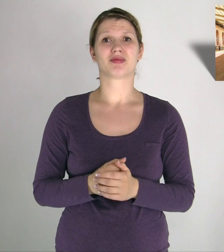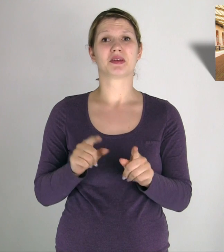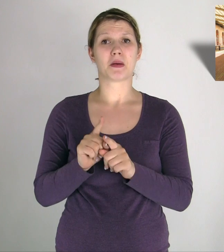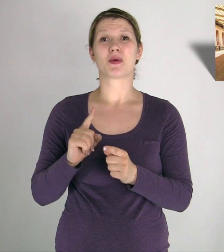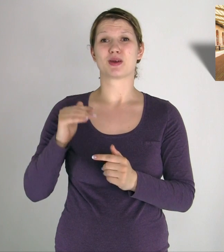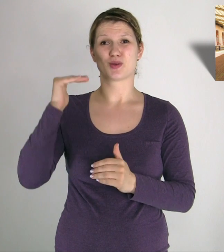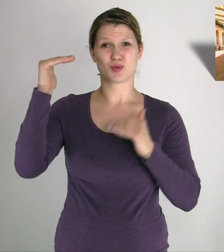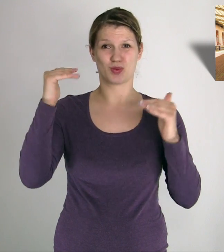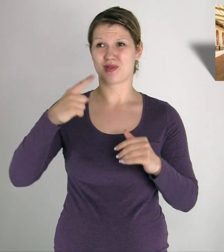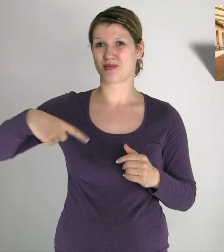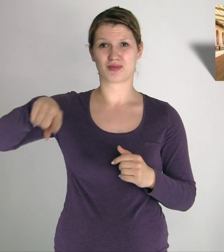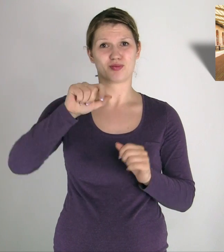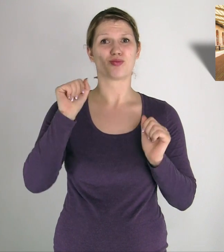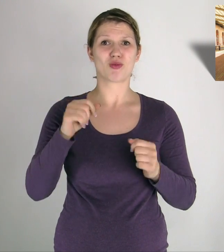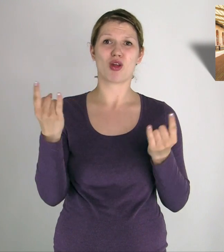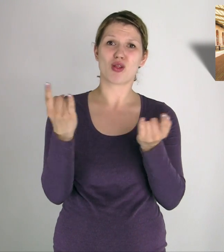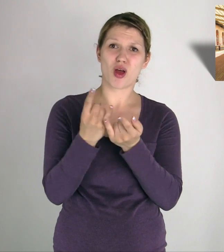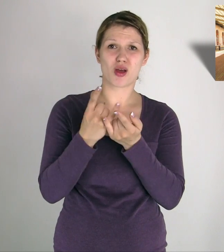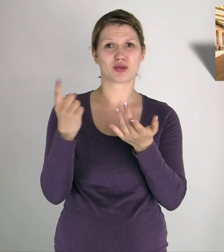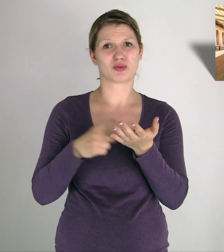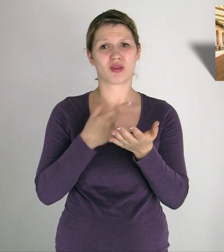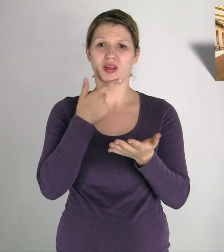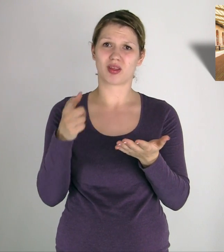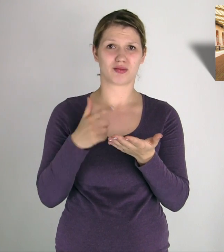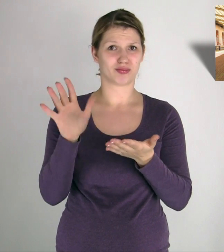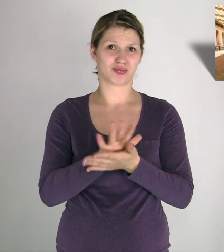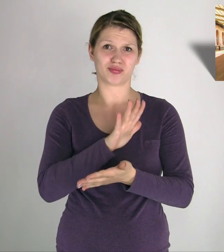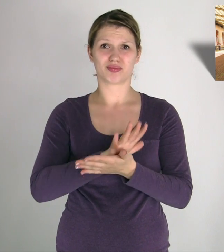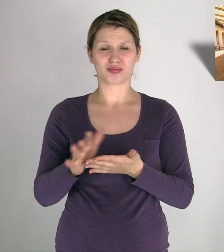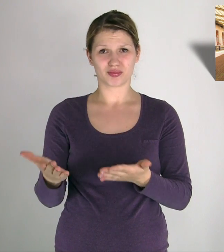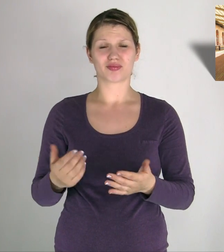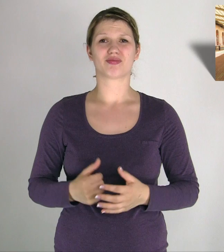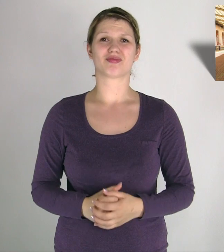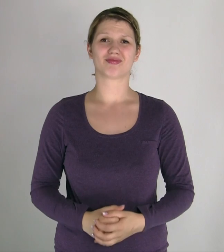Taip pat suaugusieji gali pavartyti laikraščius ir žurnalus nemokamai.